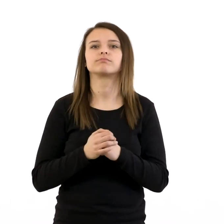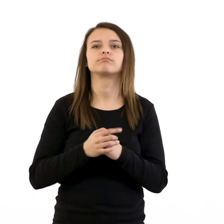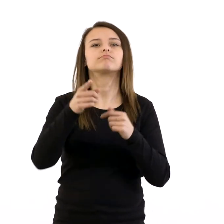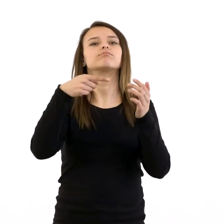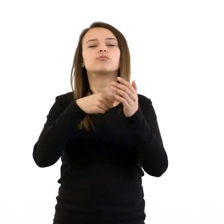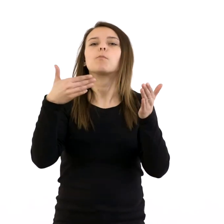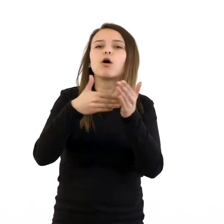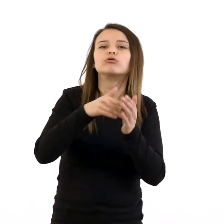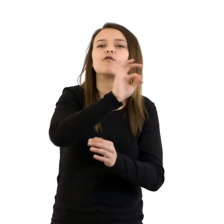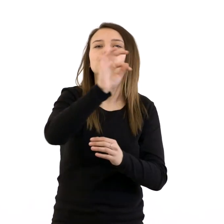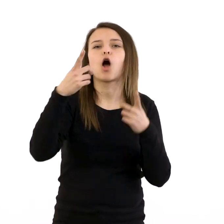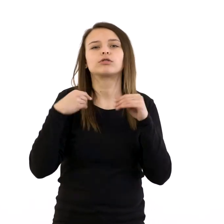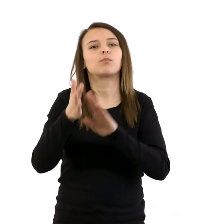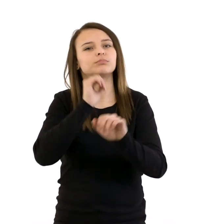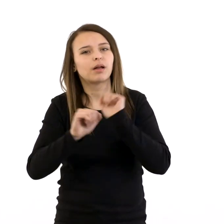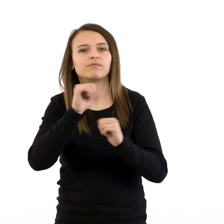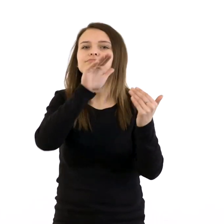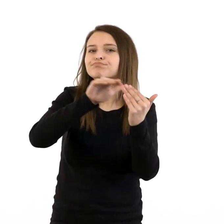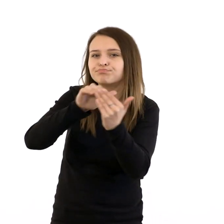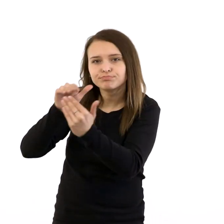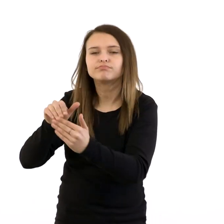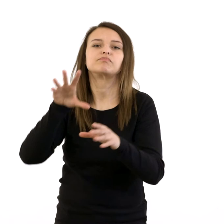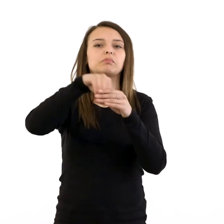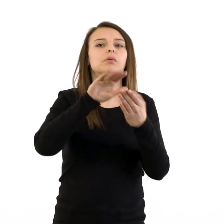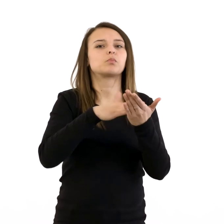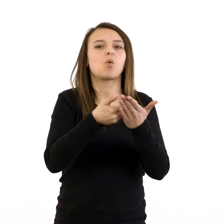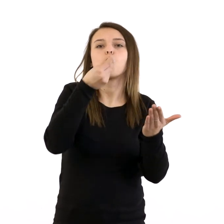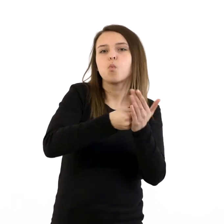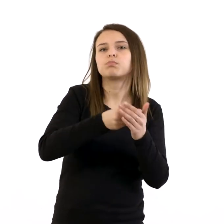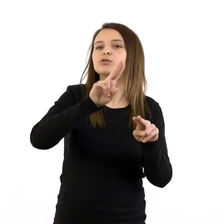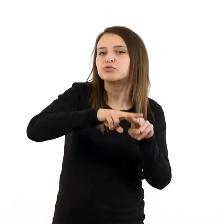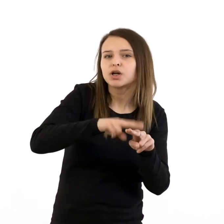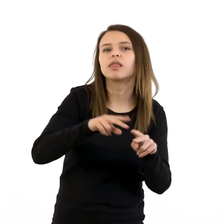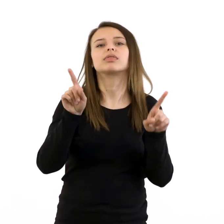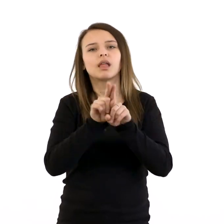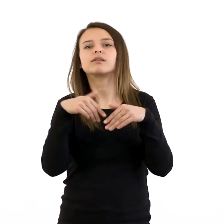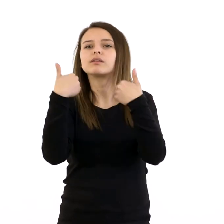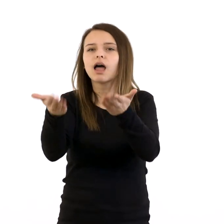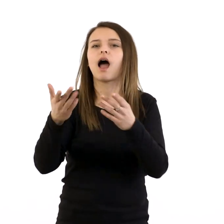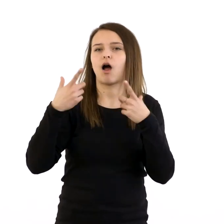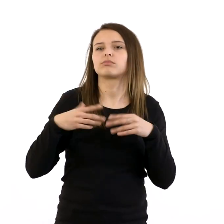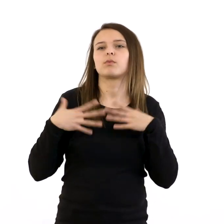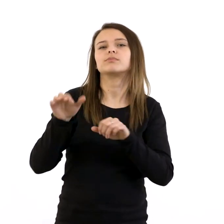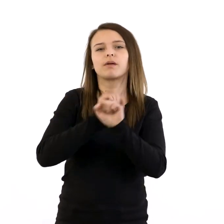Przeznaczany jest na zaspokajanie potrzeb osób niepełnosprawnych na zakup sprzętu i wyposażenia pomagającego osobie niepełnosprawnej